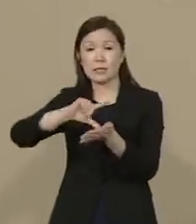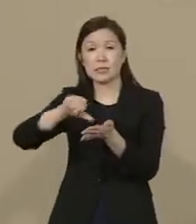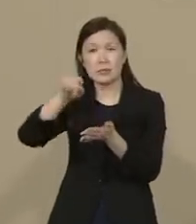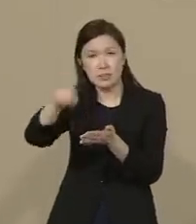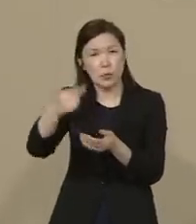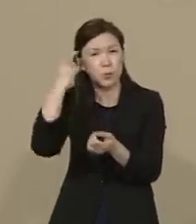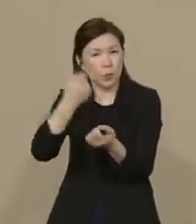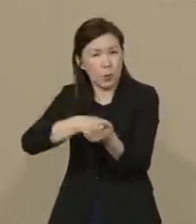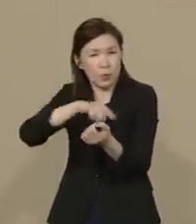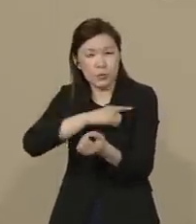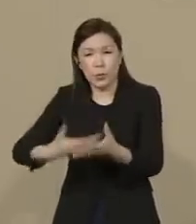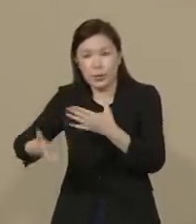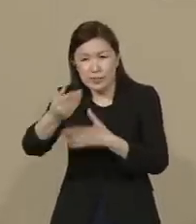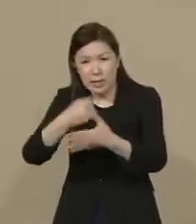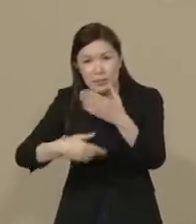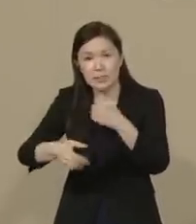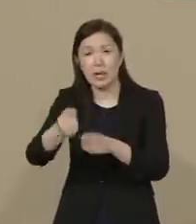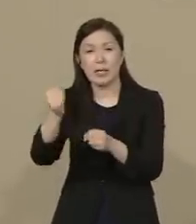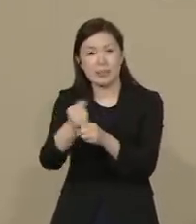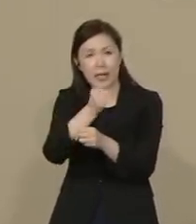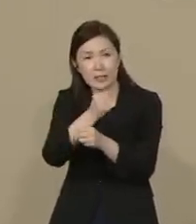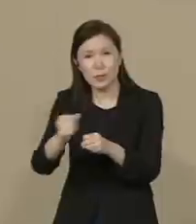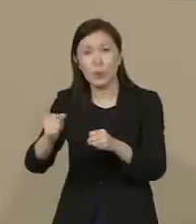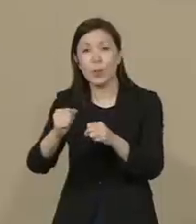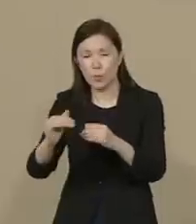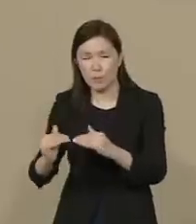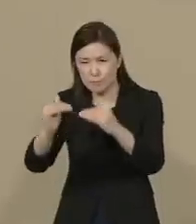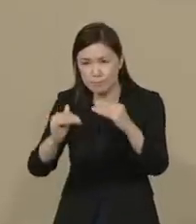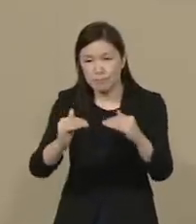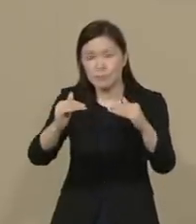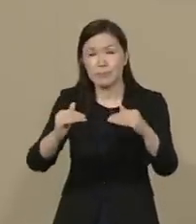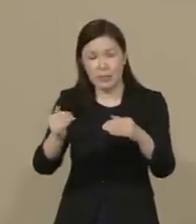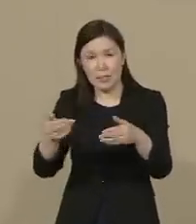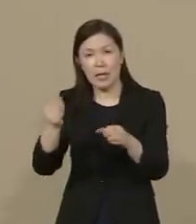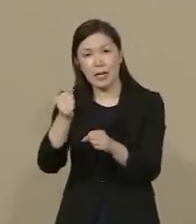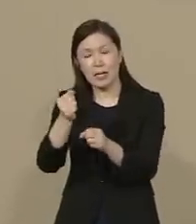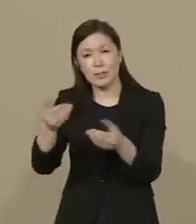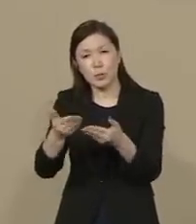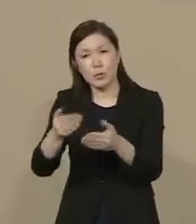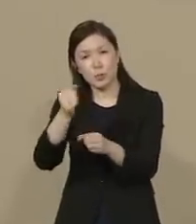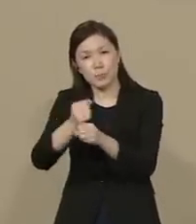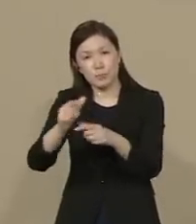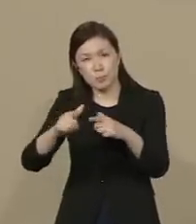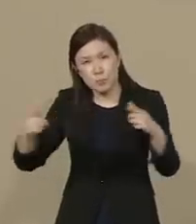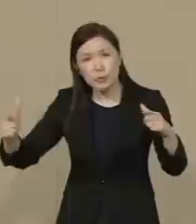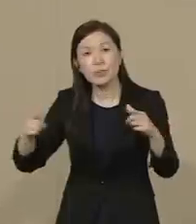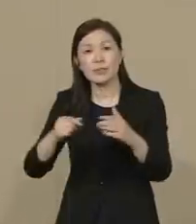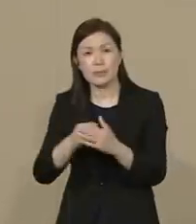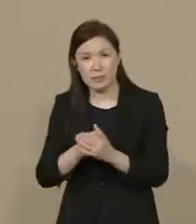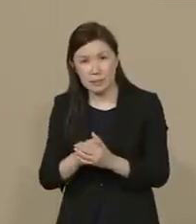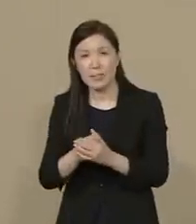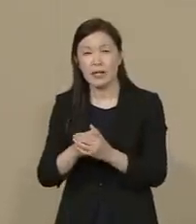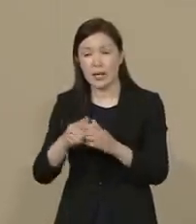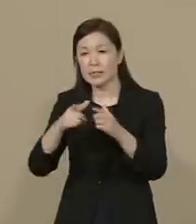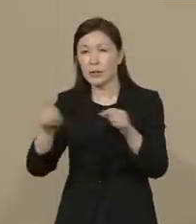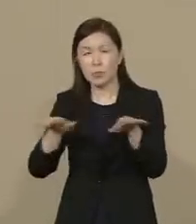産業を育て 仕事をつくり出し 景気回復を全国津々浦々まで 行き渡らせるには